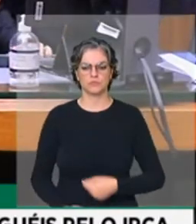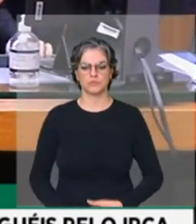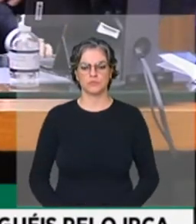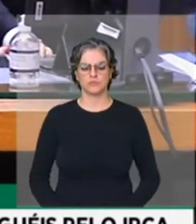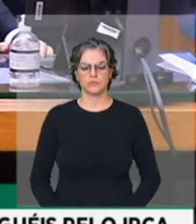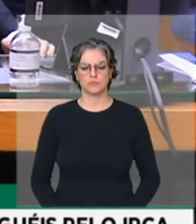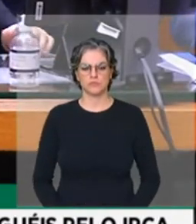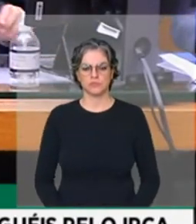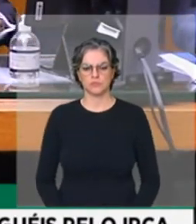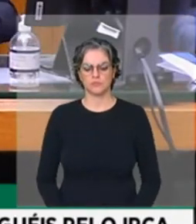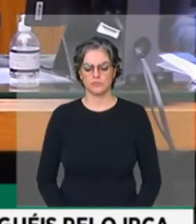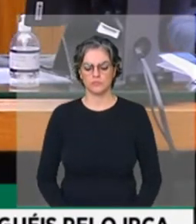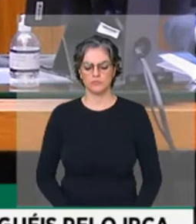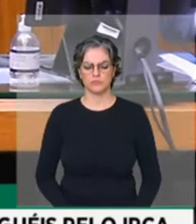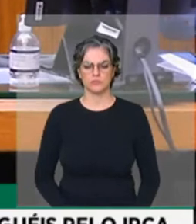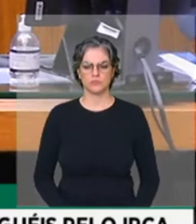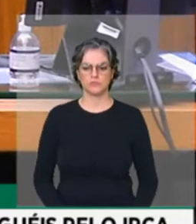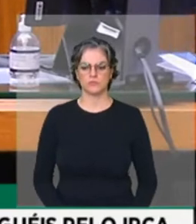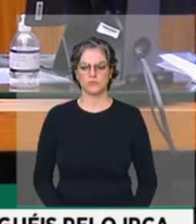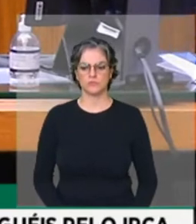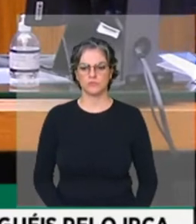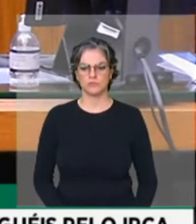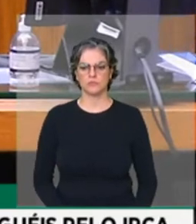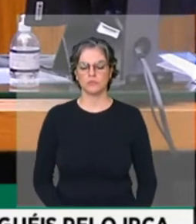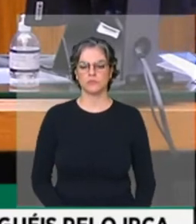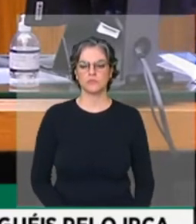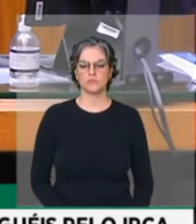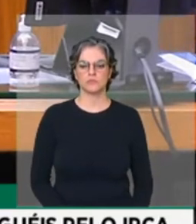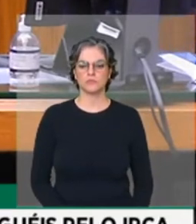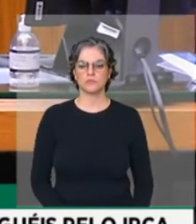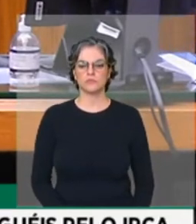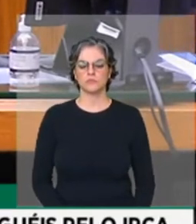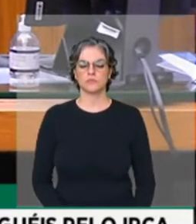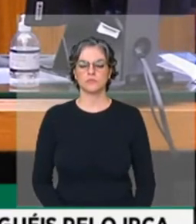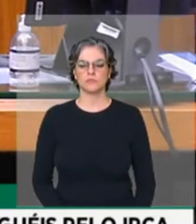MERITÓRIO O REQUERIMENTO . -- [PRESIDENTE]: PELA LIDERANÇA DO SOLIDARIEDADE , DEPUTADO AUGUSTO COUTINHO.